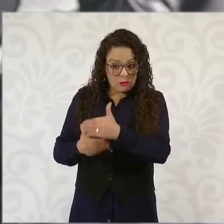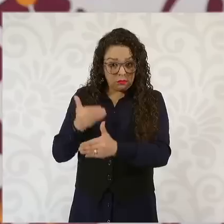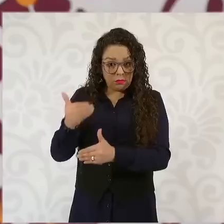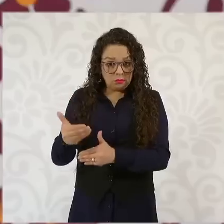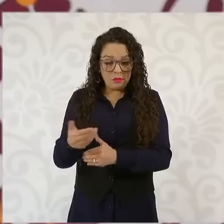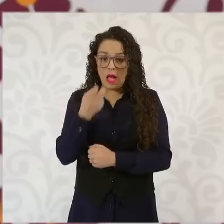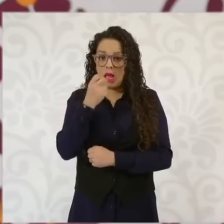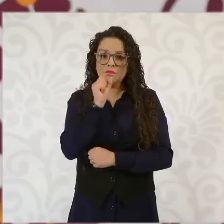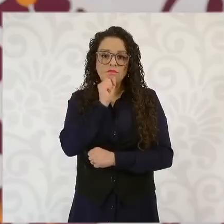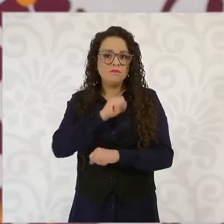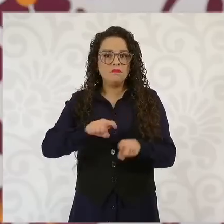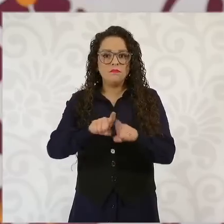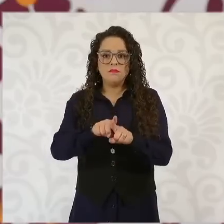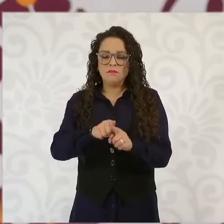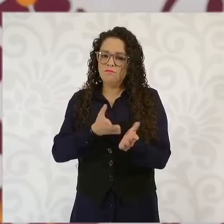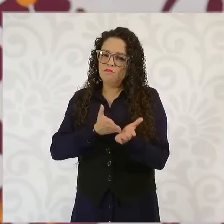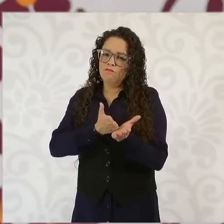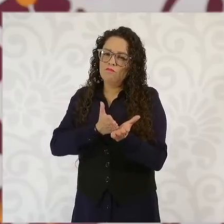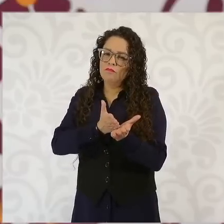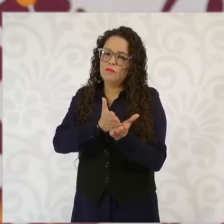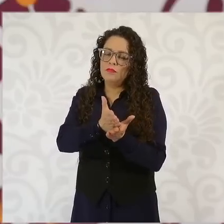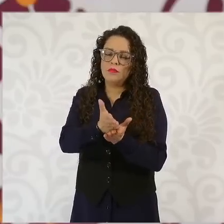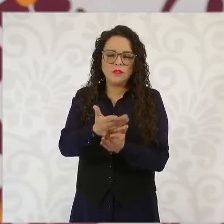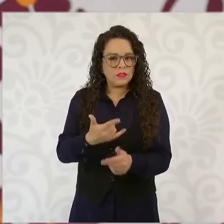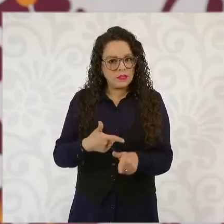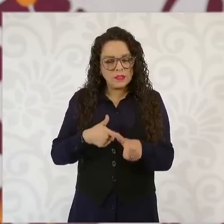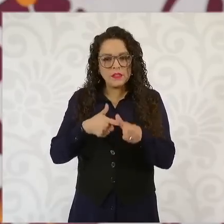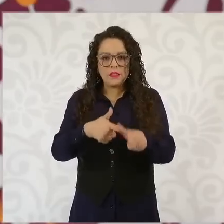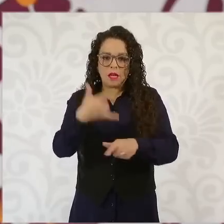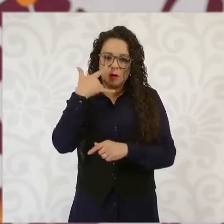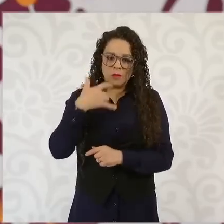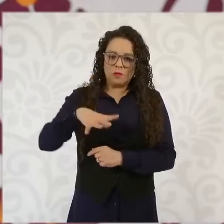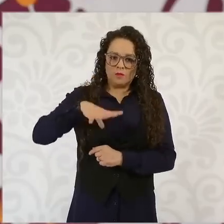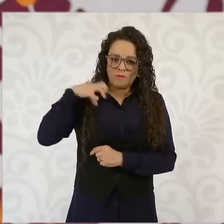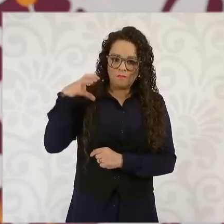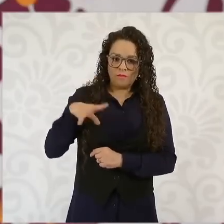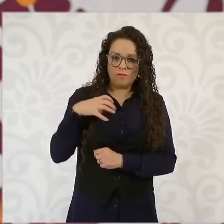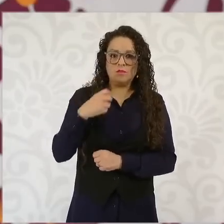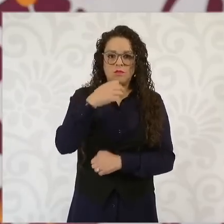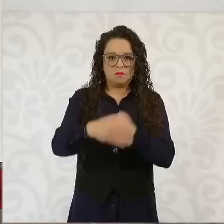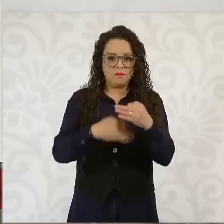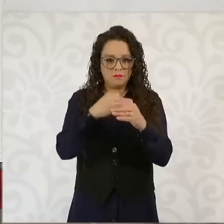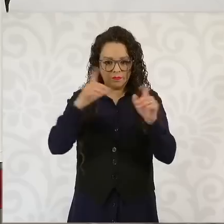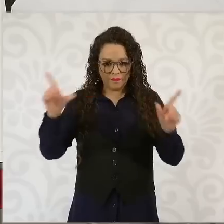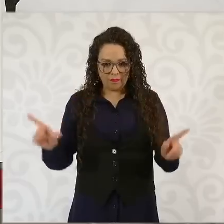esa línea de trabajo eh Pues sería mi reporte y desde luego estamos lo que usted disponga